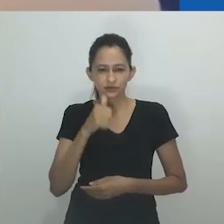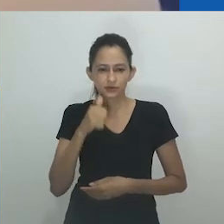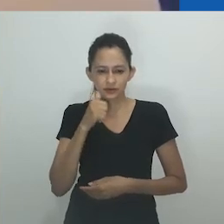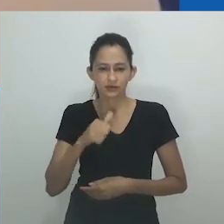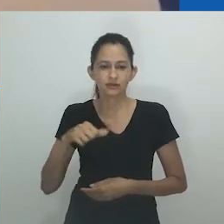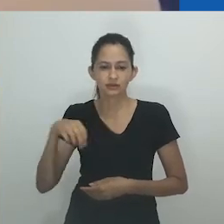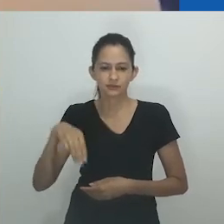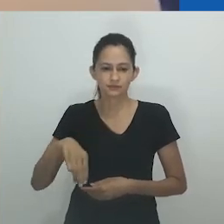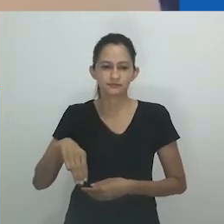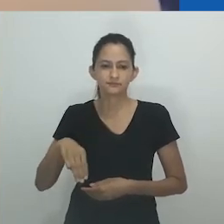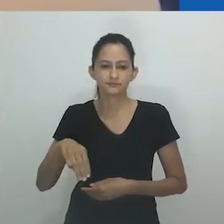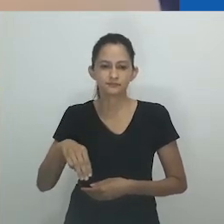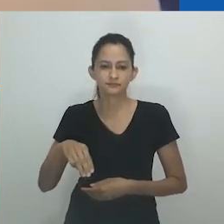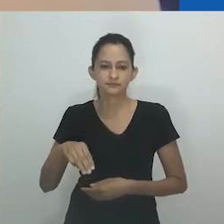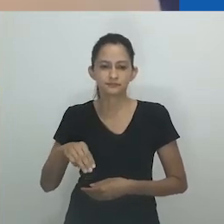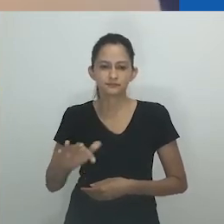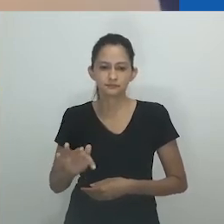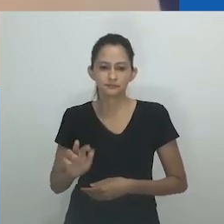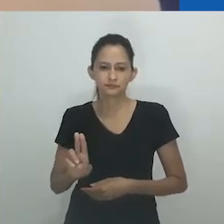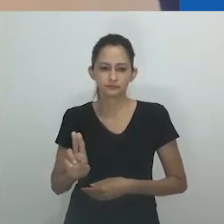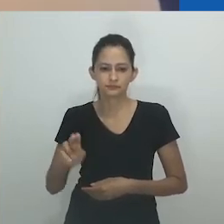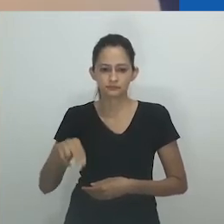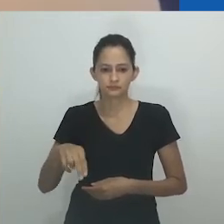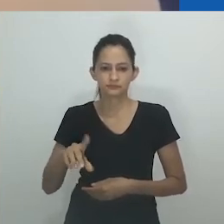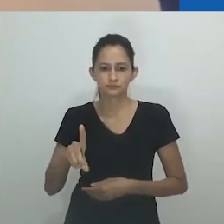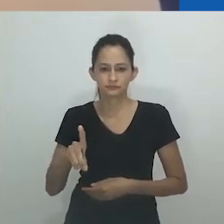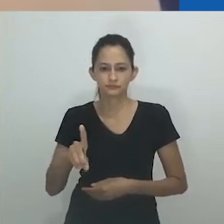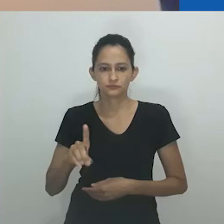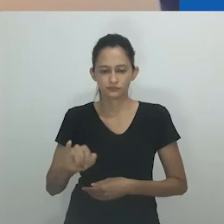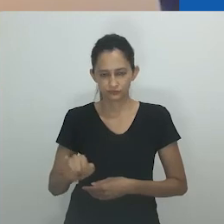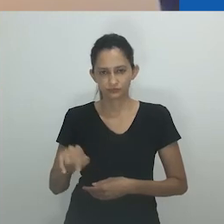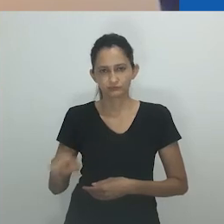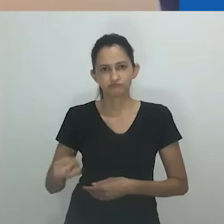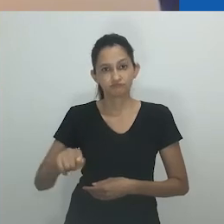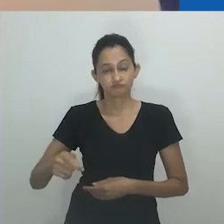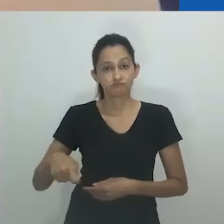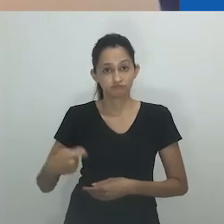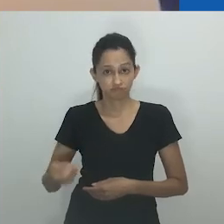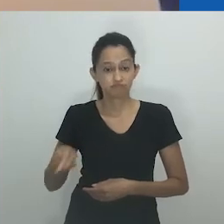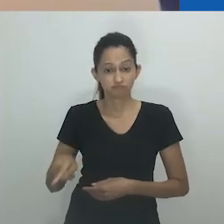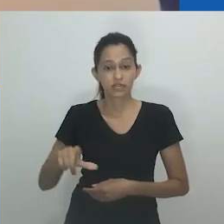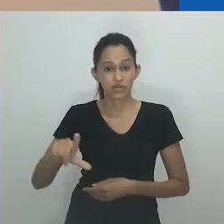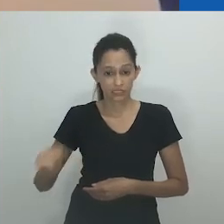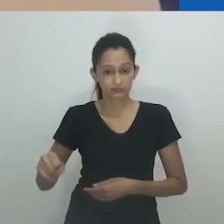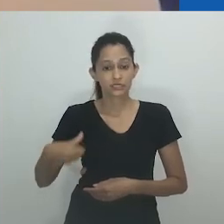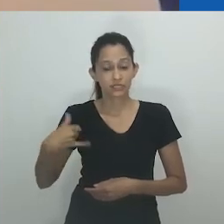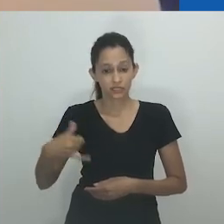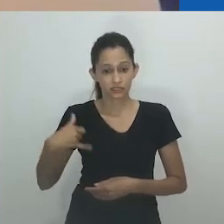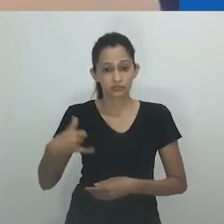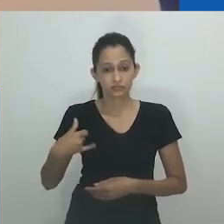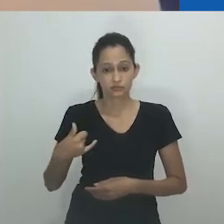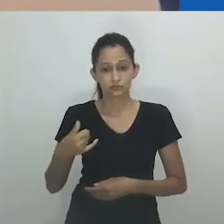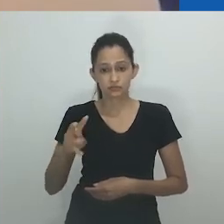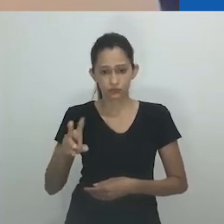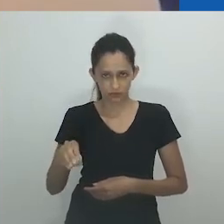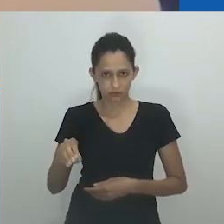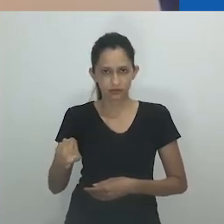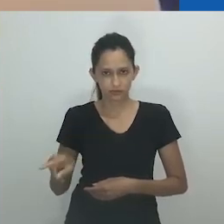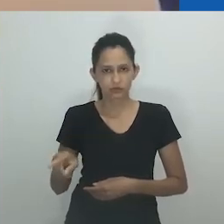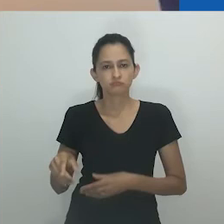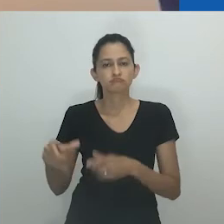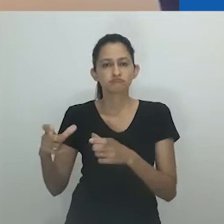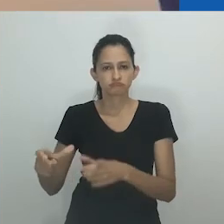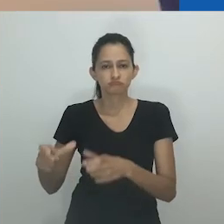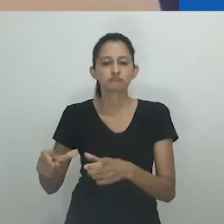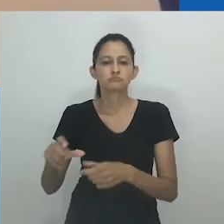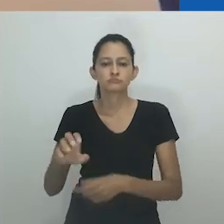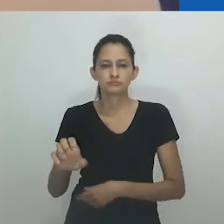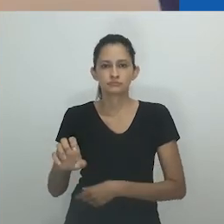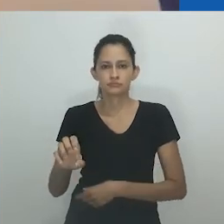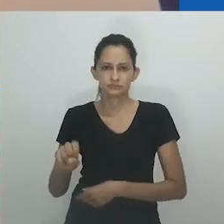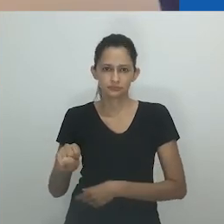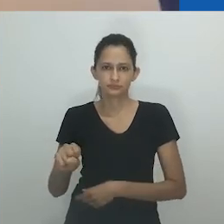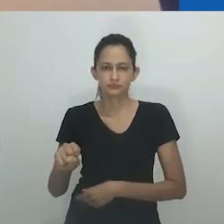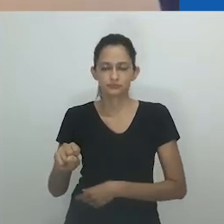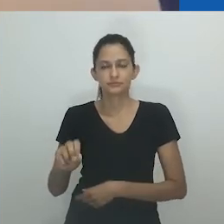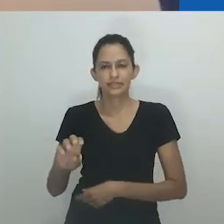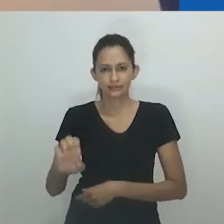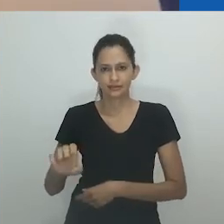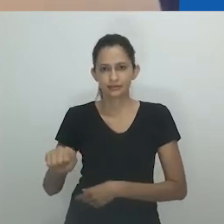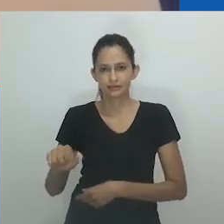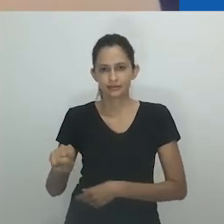O trecho a seguir foi retirado de uma entrevista com Mfundi, uma mulher de 50 anos autoidentificada como lésbica e cresceu na zona rural de Eastern Cape.